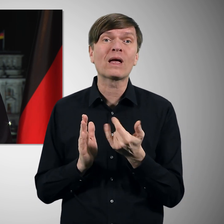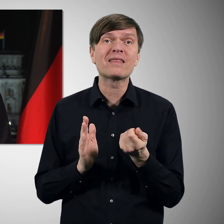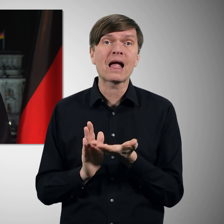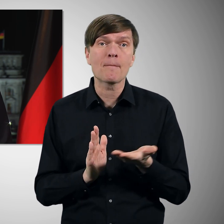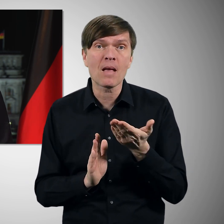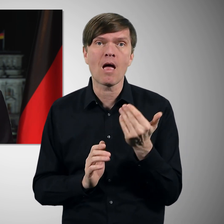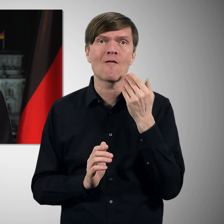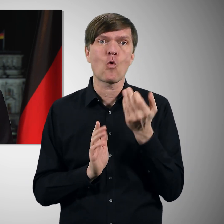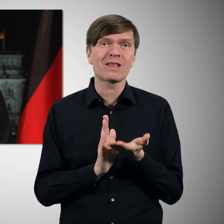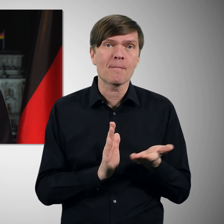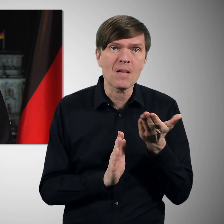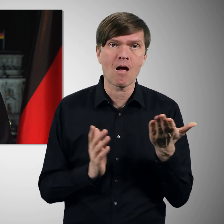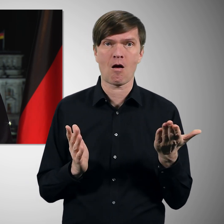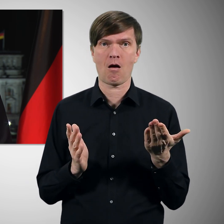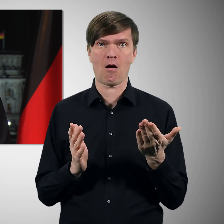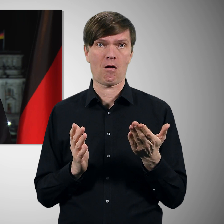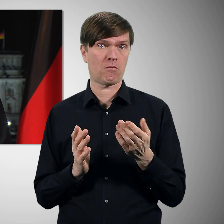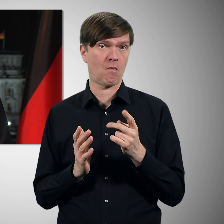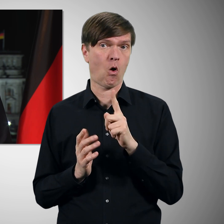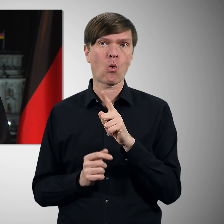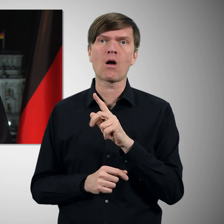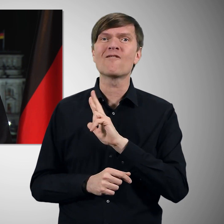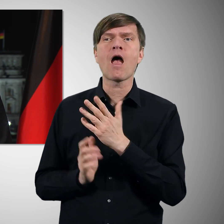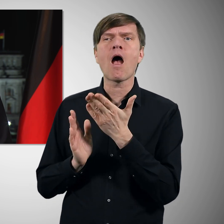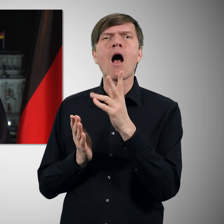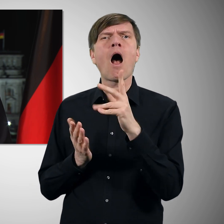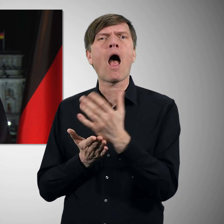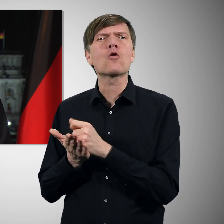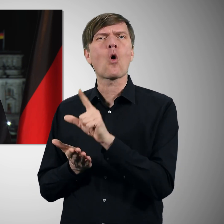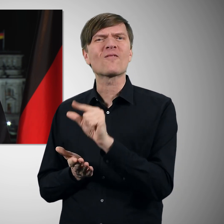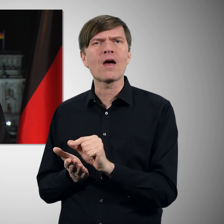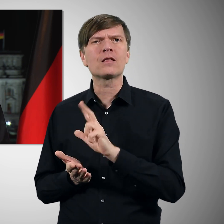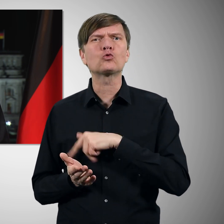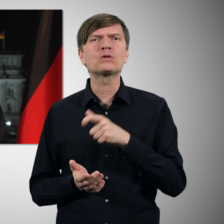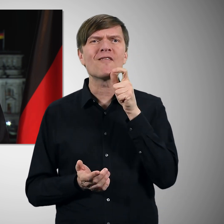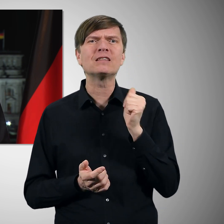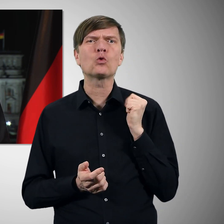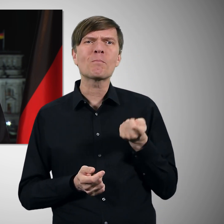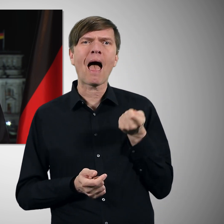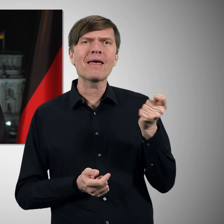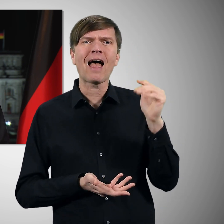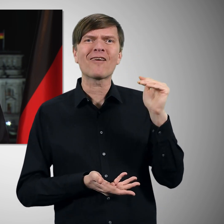und nicht zuletzt die Senkung der Beiträge zur Sozialversicherung für all diejenigen, die wenig verdienen: